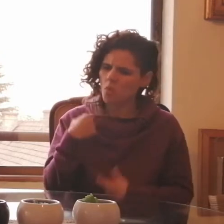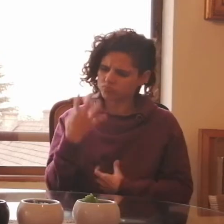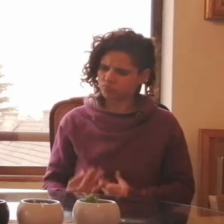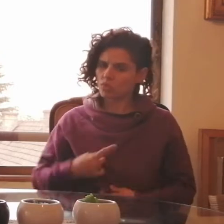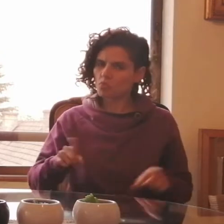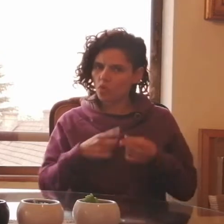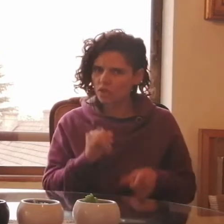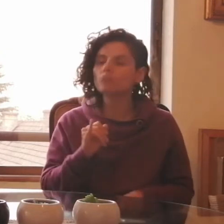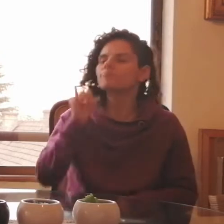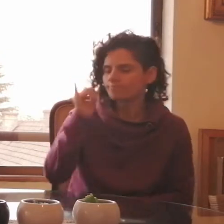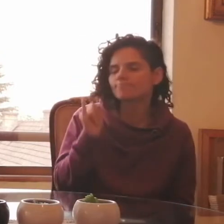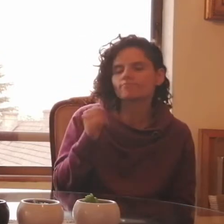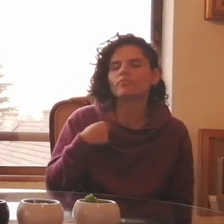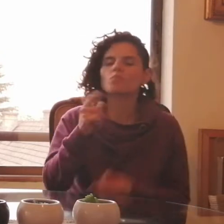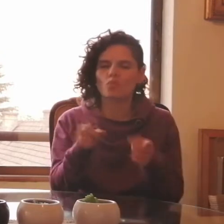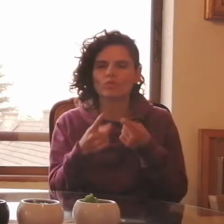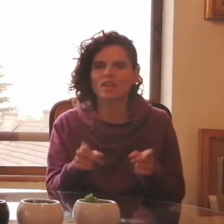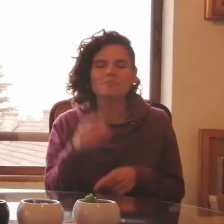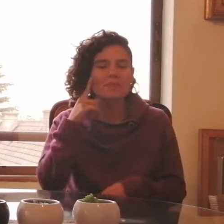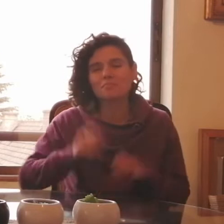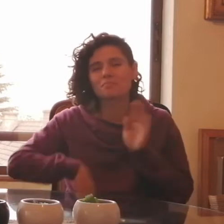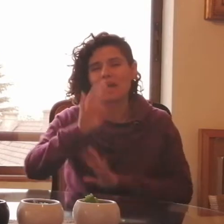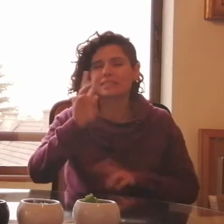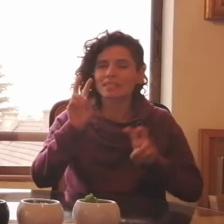pero en realidad tenía más aptitud en matemáticas que música la verdad.